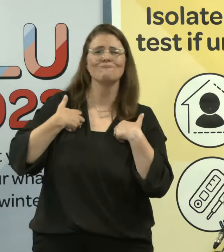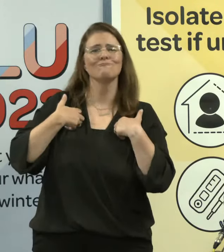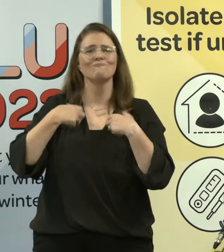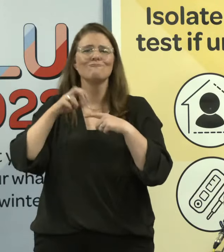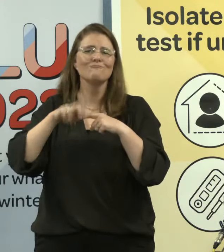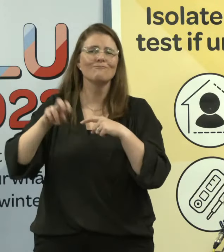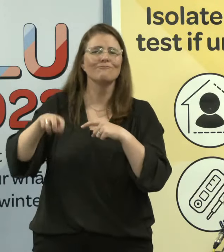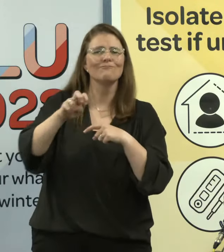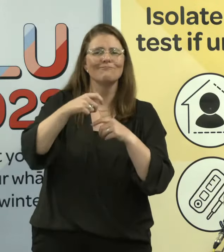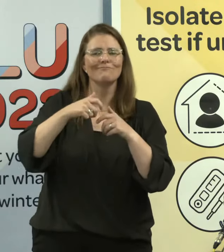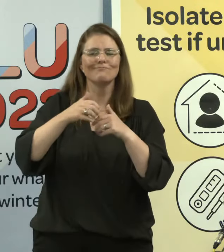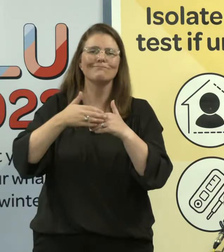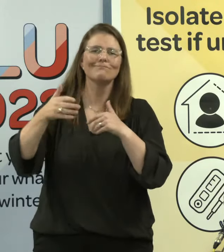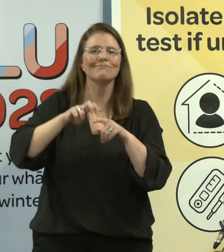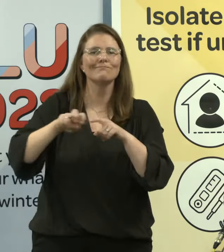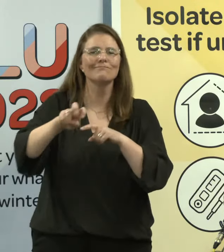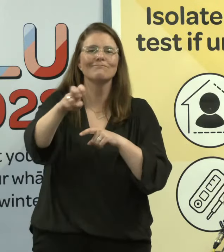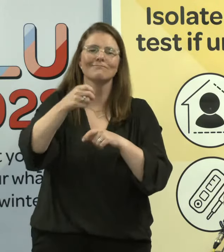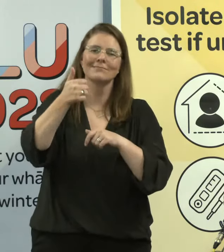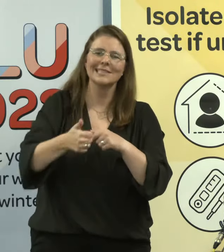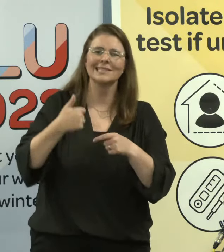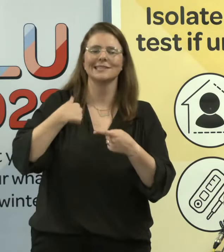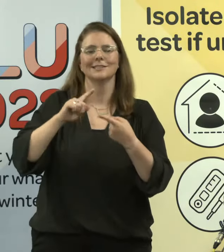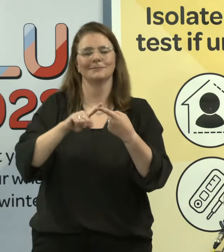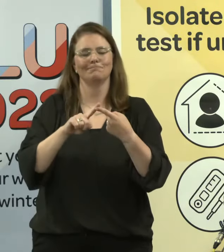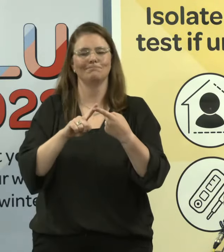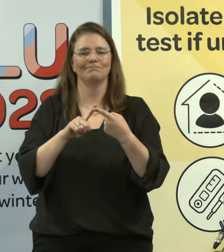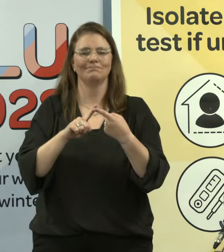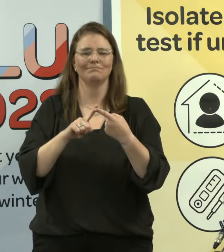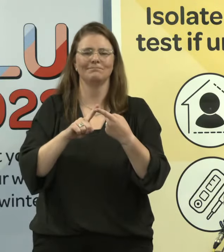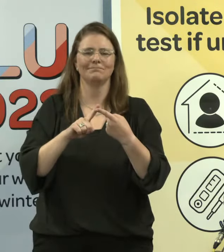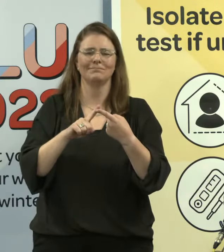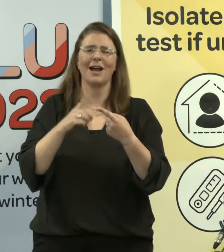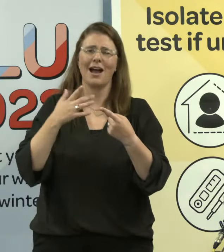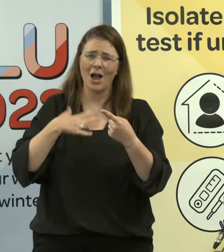Well, he aha ahau e hiahia